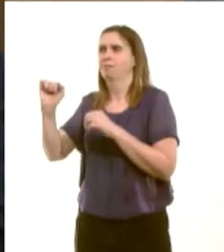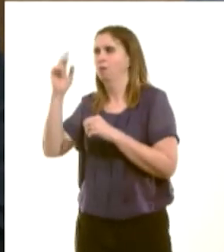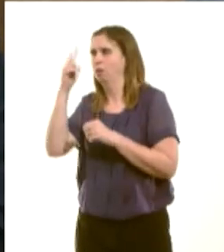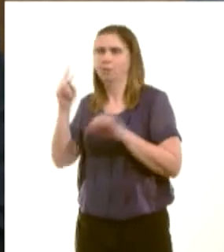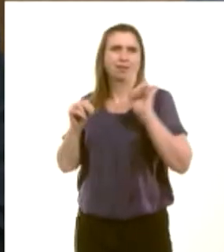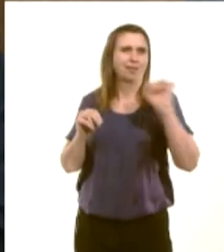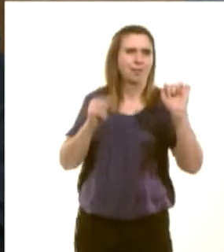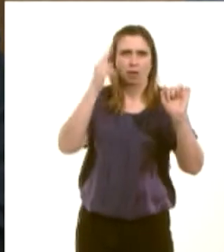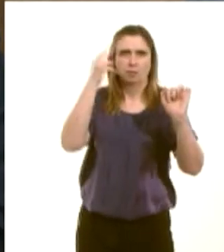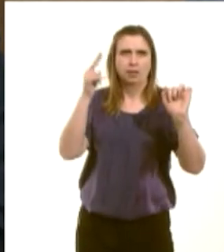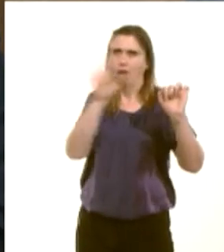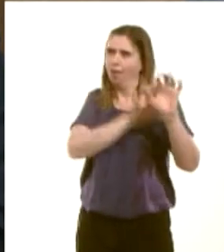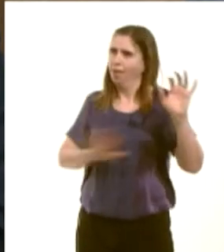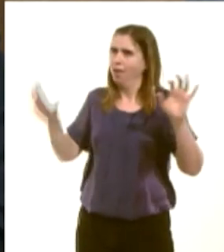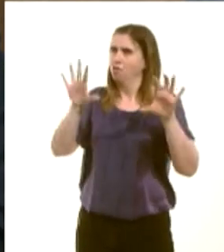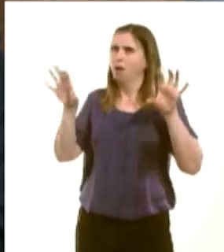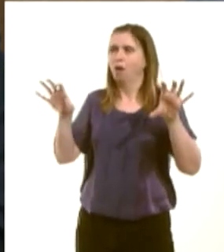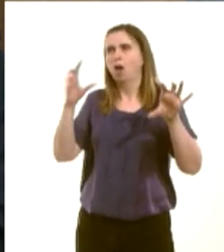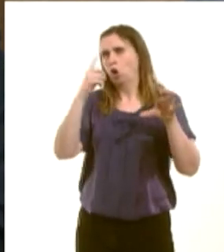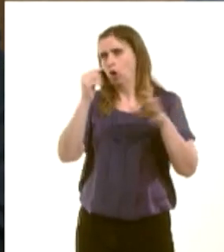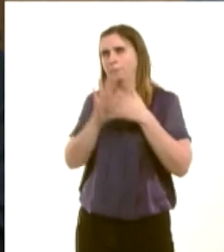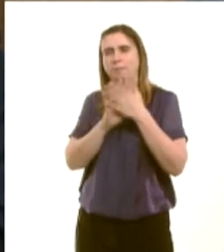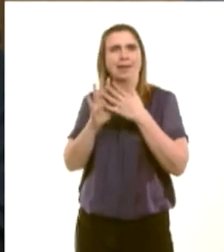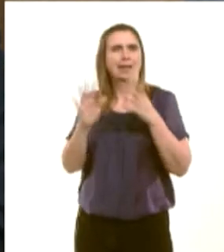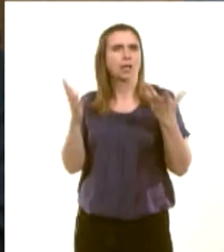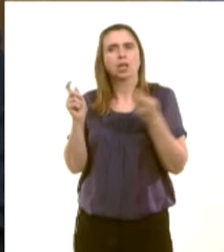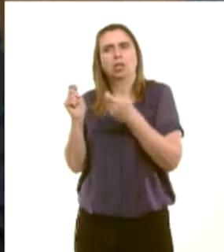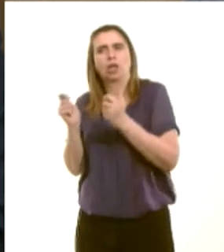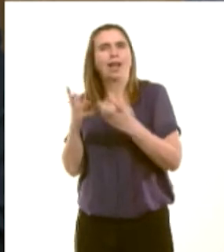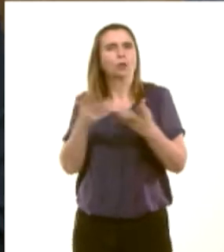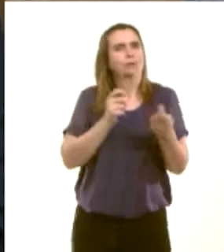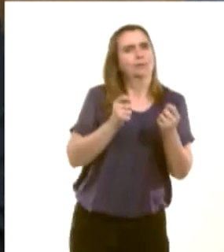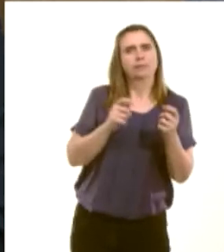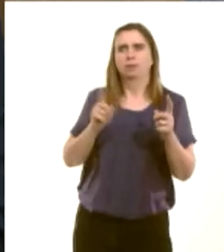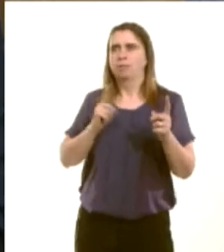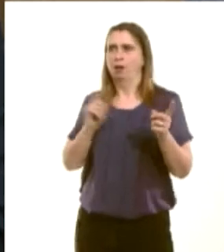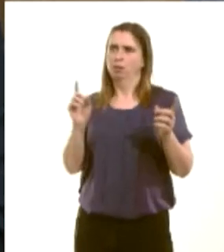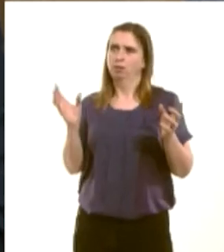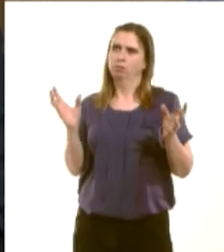the Betsi Cadwaladr area. So, the next stage is now to examineófor the health board, rather,